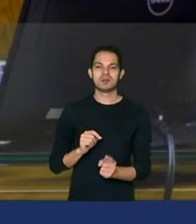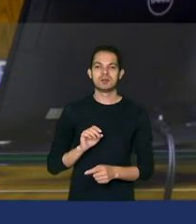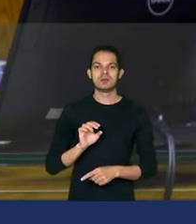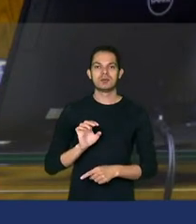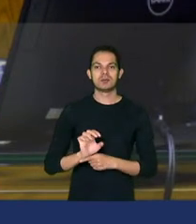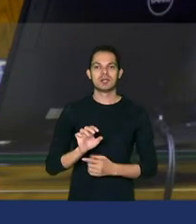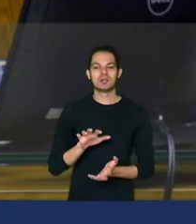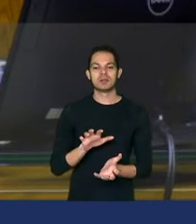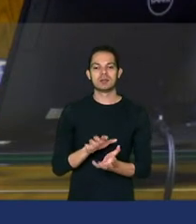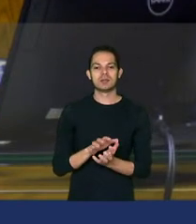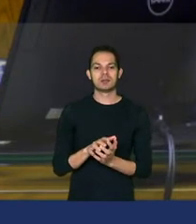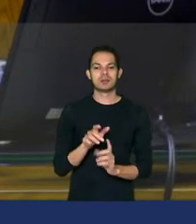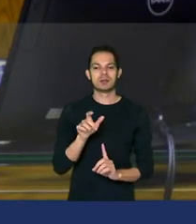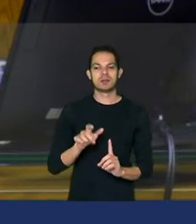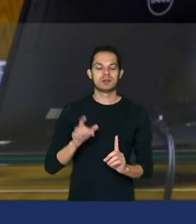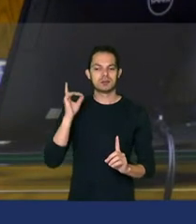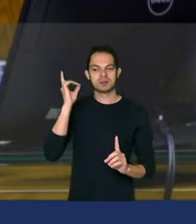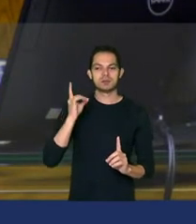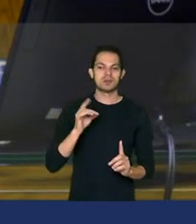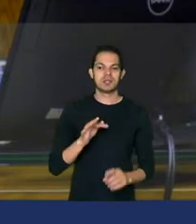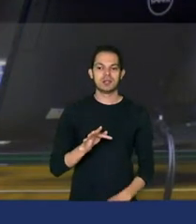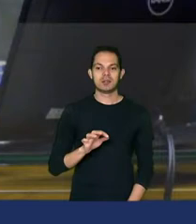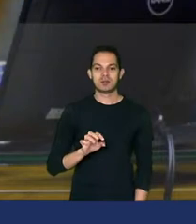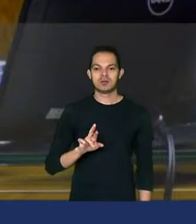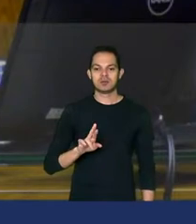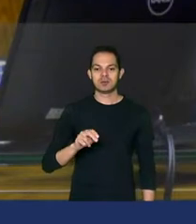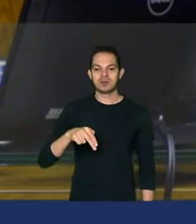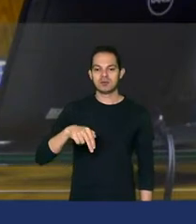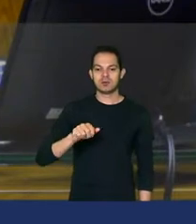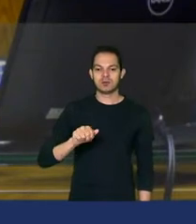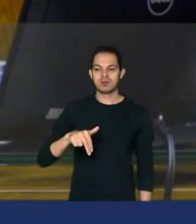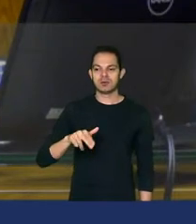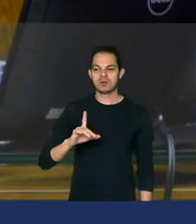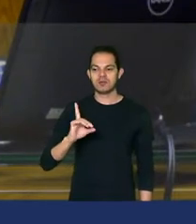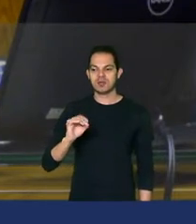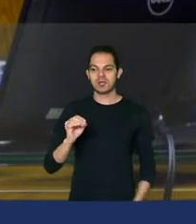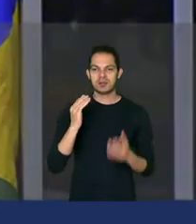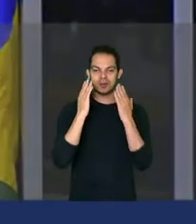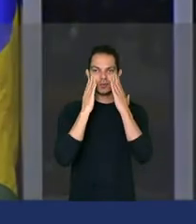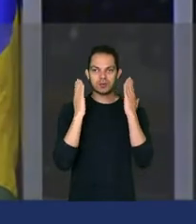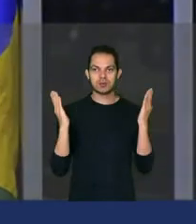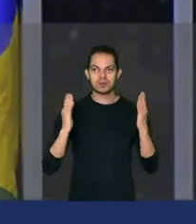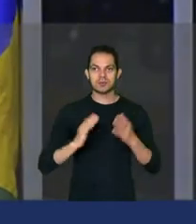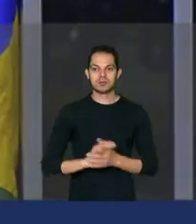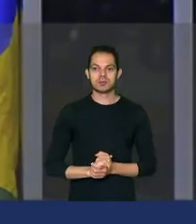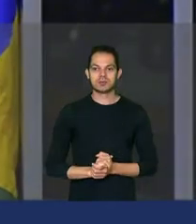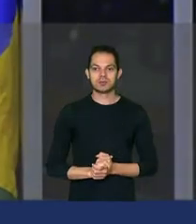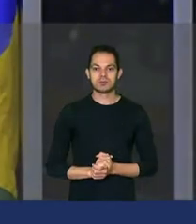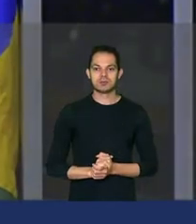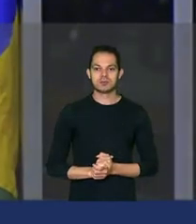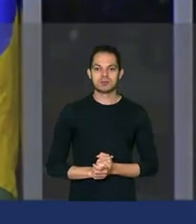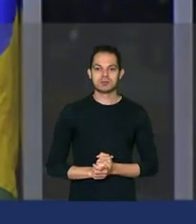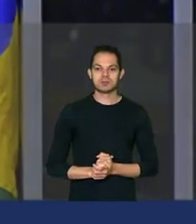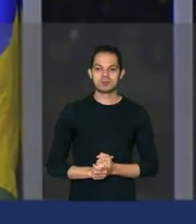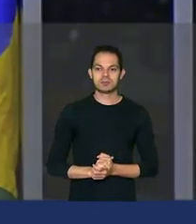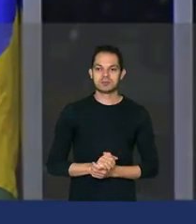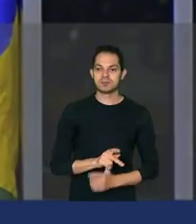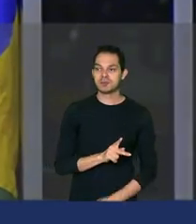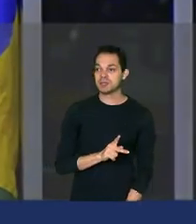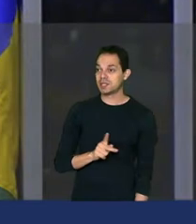LÁ DO NOSSO QUERIDO PERNAMBUCO, DEPUTADO FERNANDO RHODOLFO. FERNANDO RHODOLFO. -- [DEPUTADO]: SENHOR